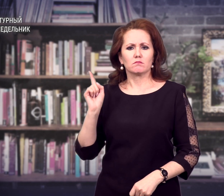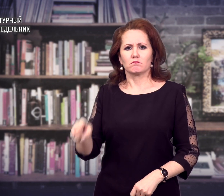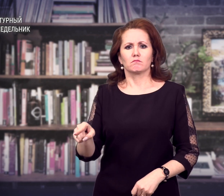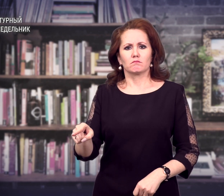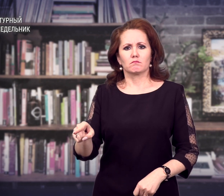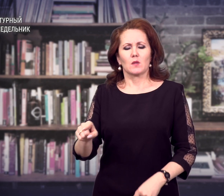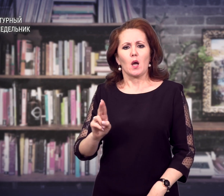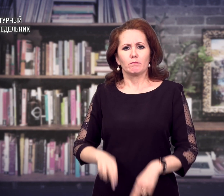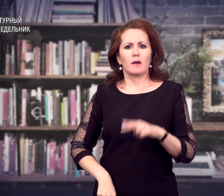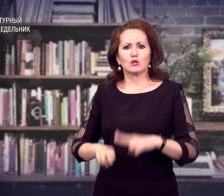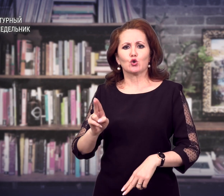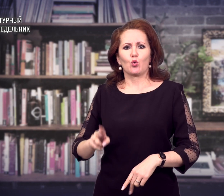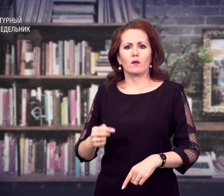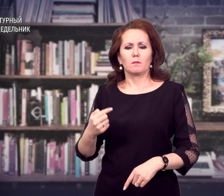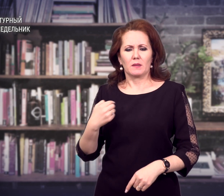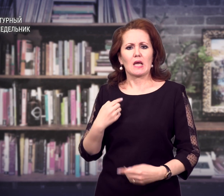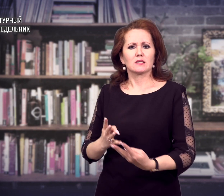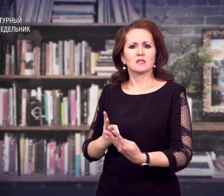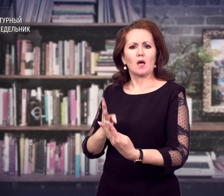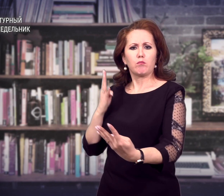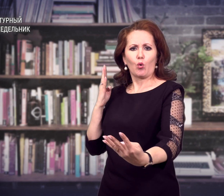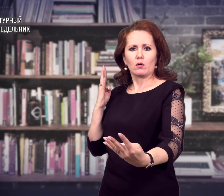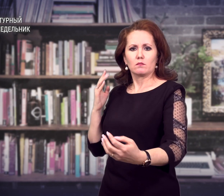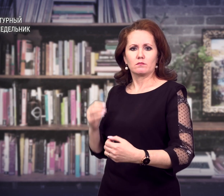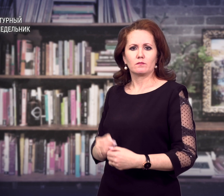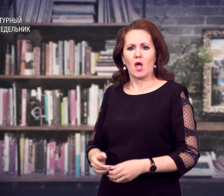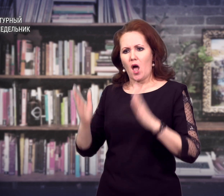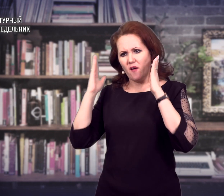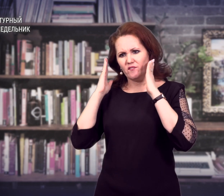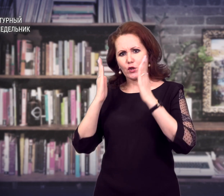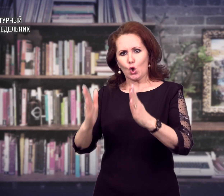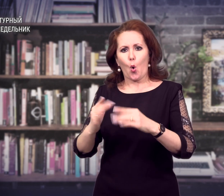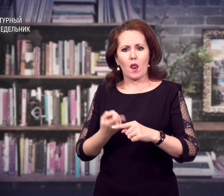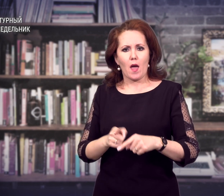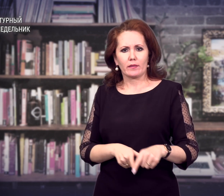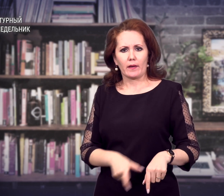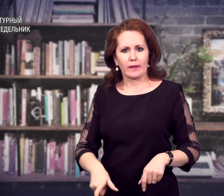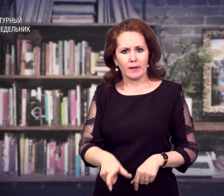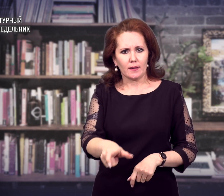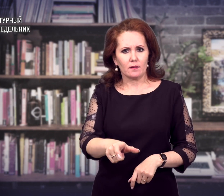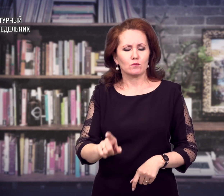Сделай мне высокий забор вдоль этой реки,